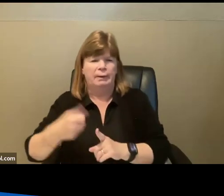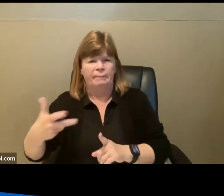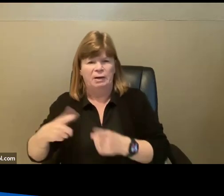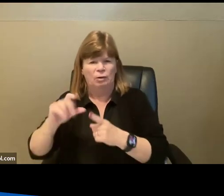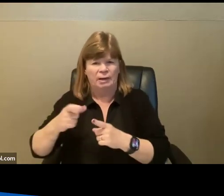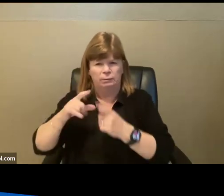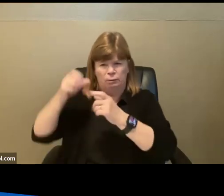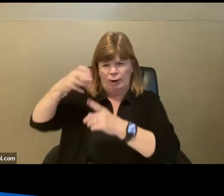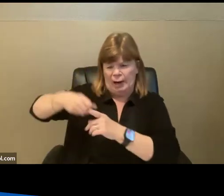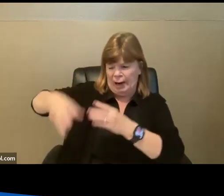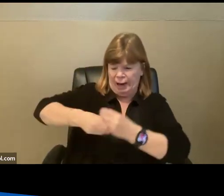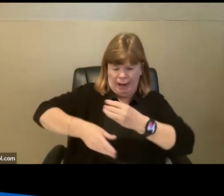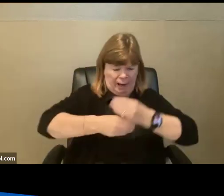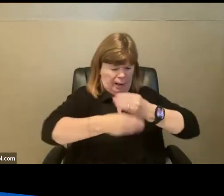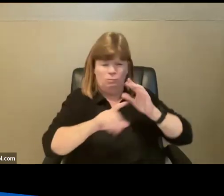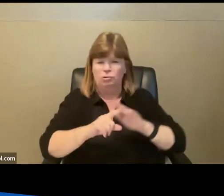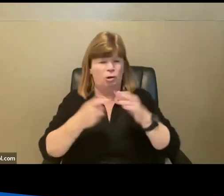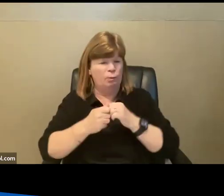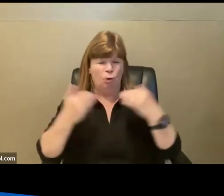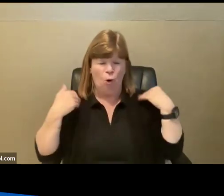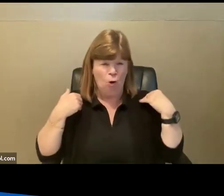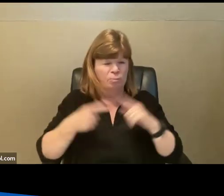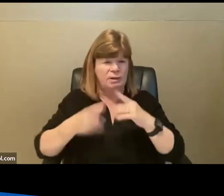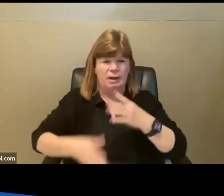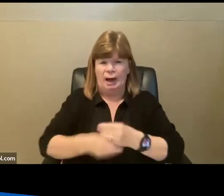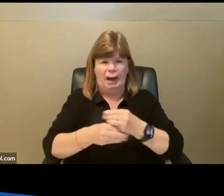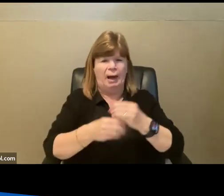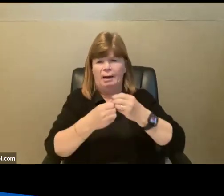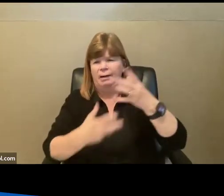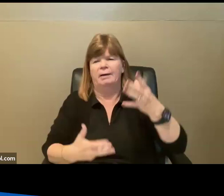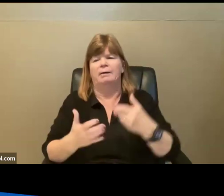tus brazos, o quieres empezar con tus brazos y luego expandirlo. Hay todo tipo de cosas.